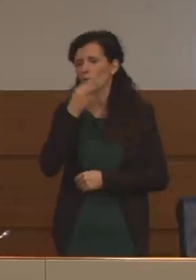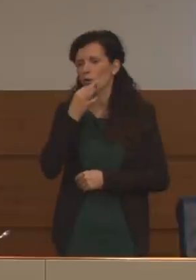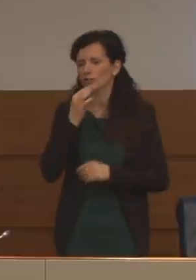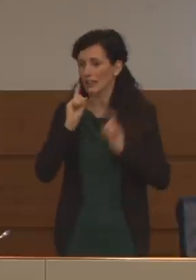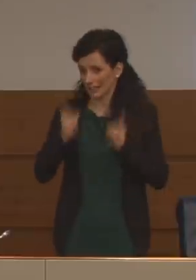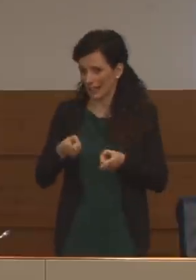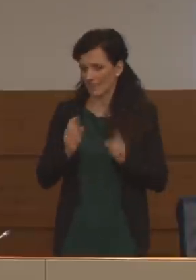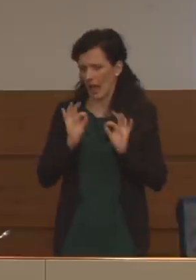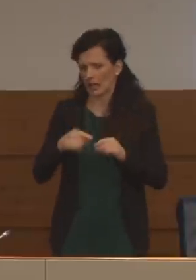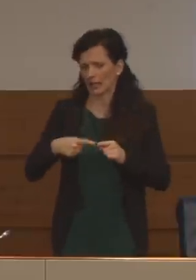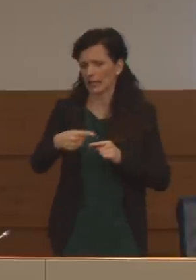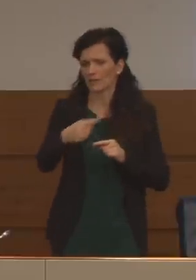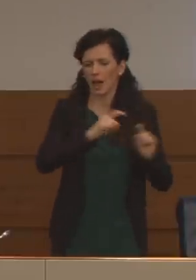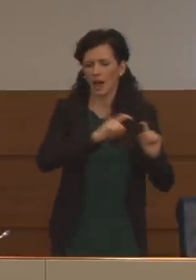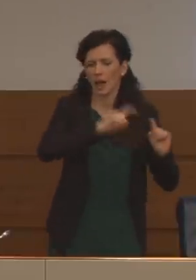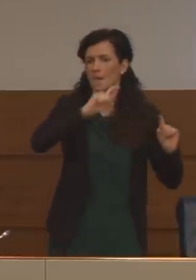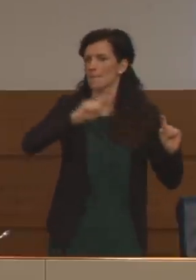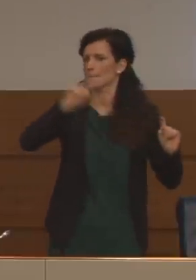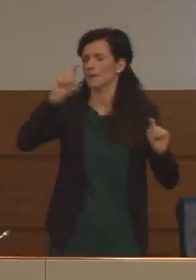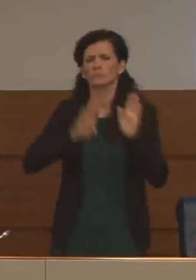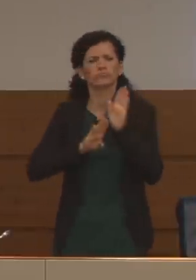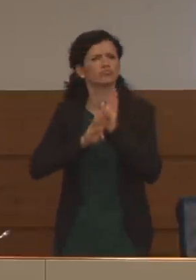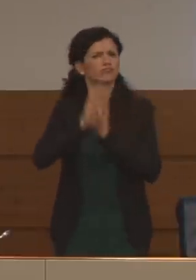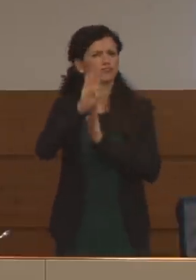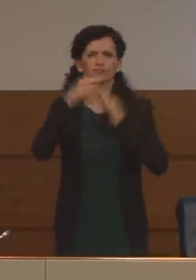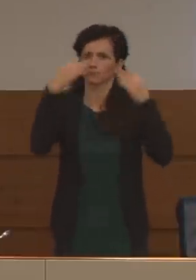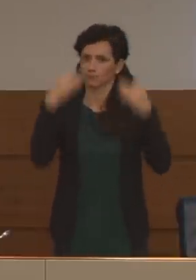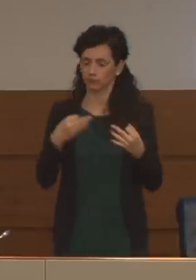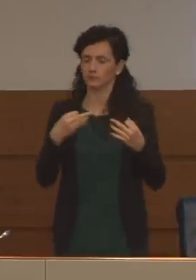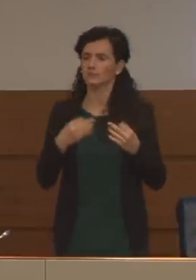prossimi giorni e la seconda domanda invece volevo chiedere se è possibile